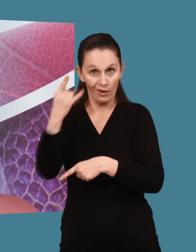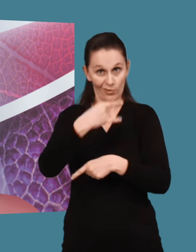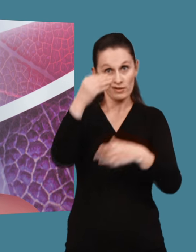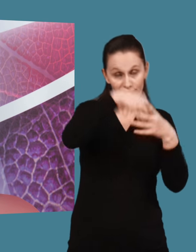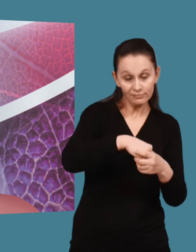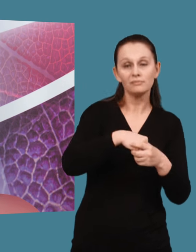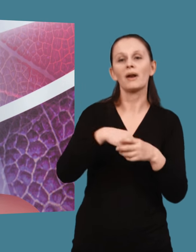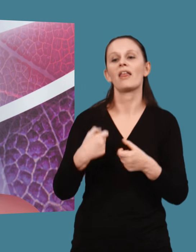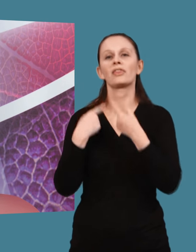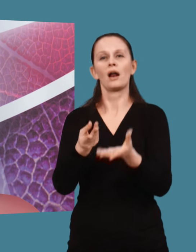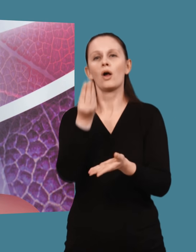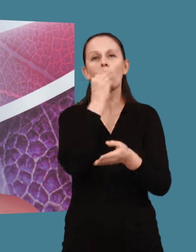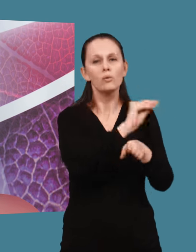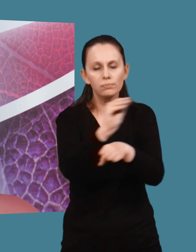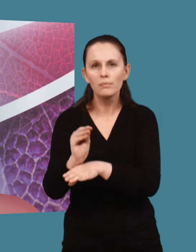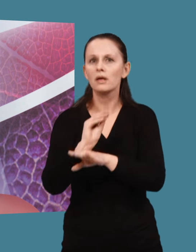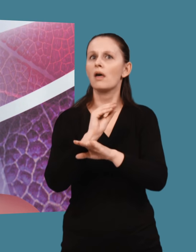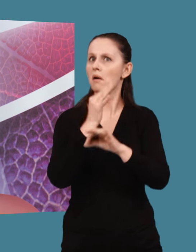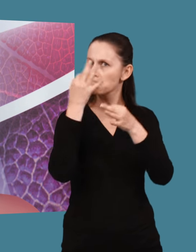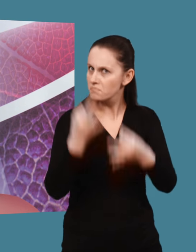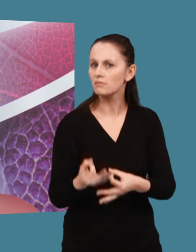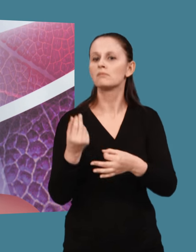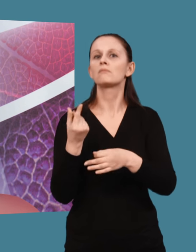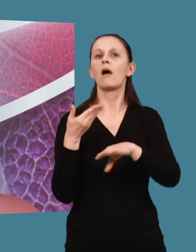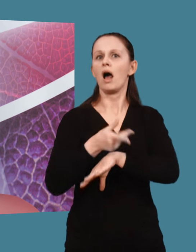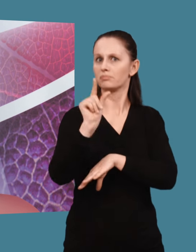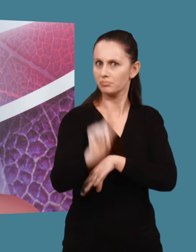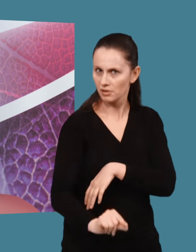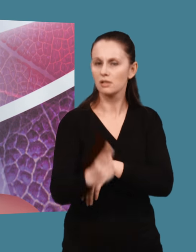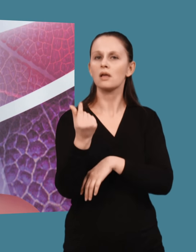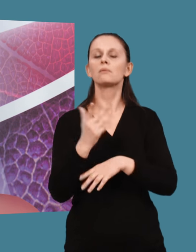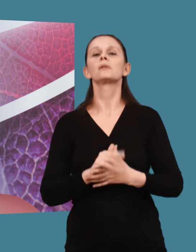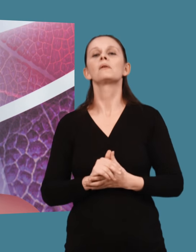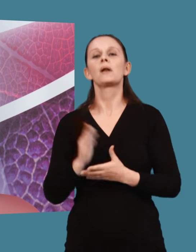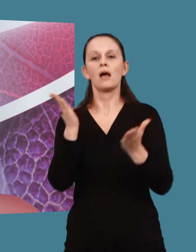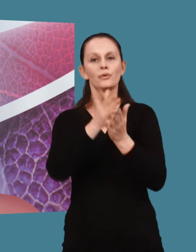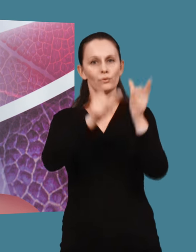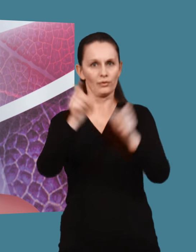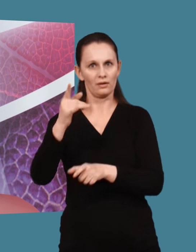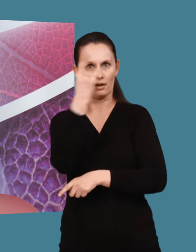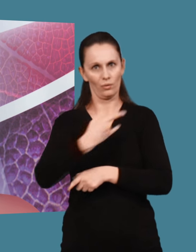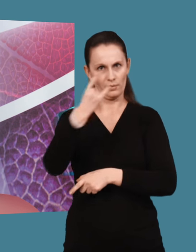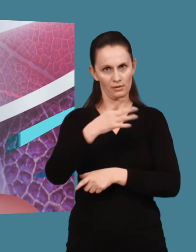ofrecer una dieta balanceada y muy accesible económicamente para los estudiantes de nuestra Universidad.